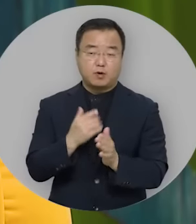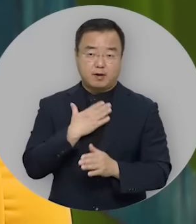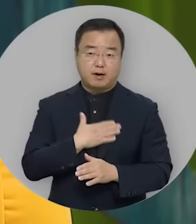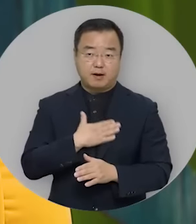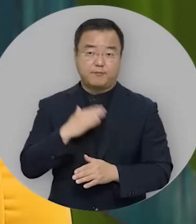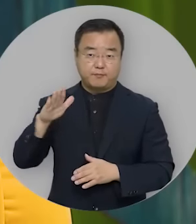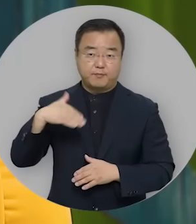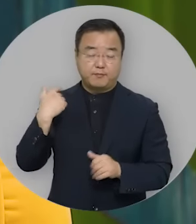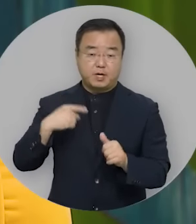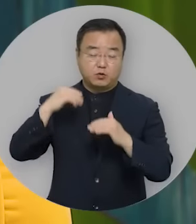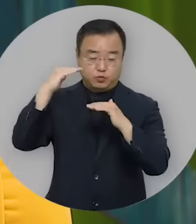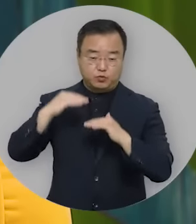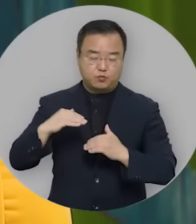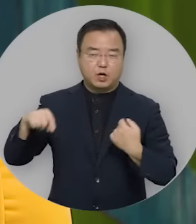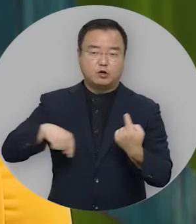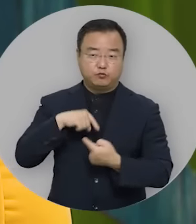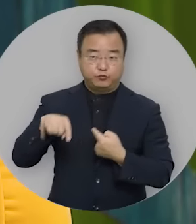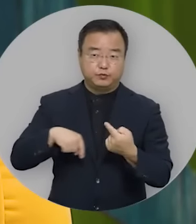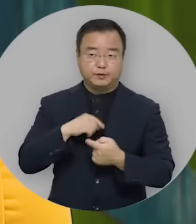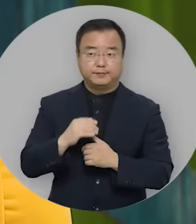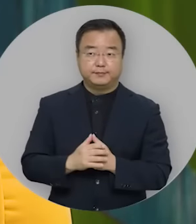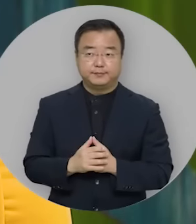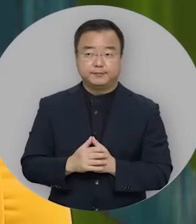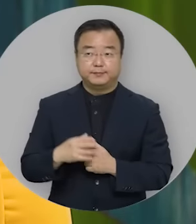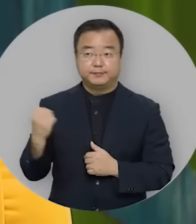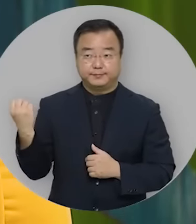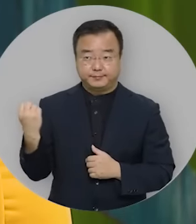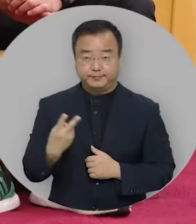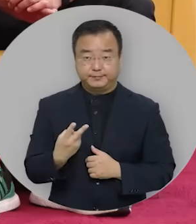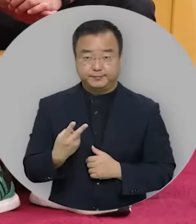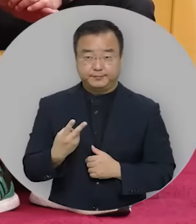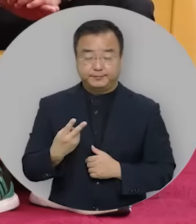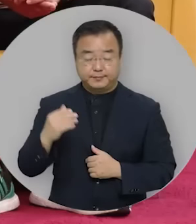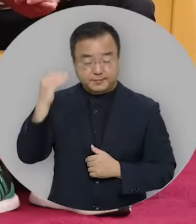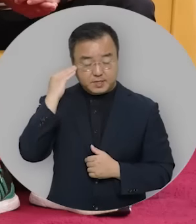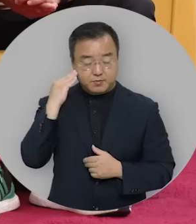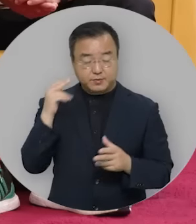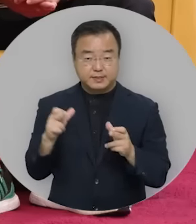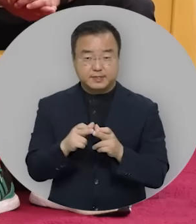저희가 교육과정 운영을 하고 있습니다. 그리고 한국장애인고용공단에 있는